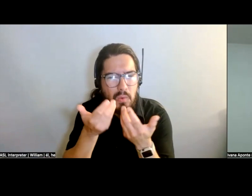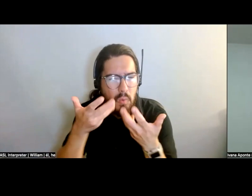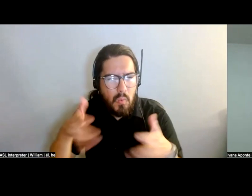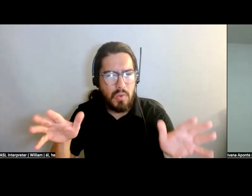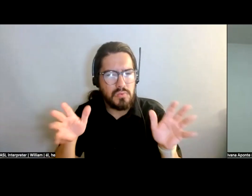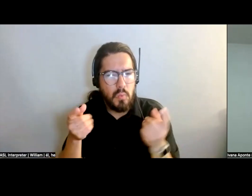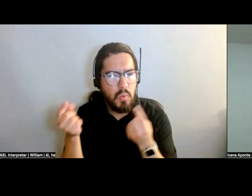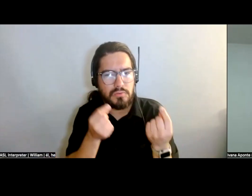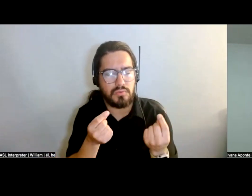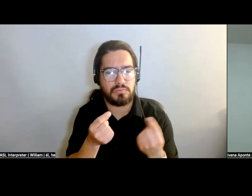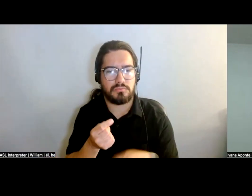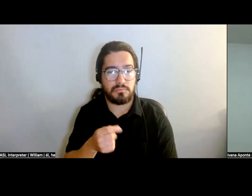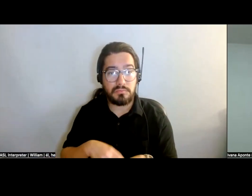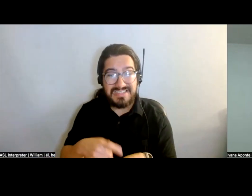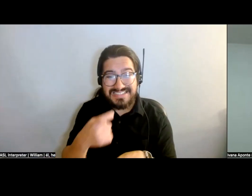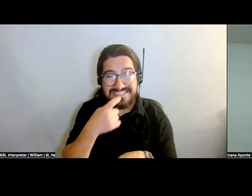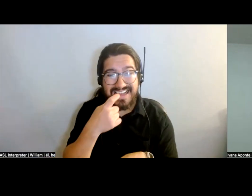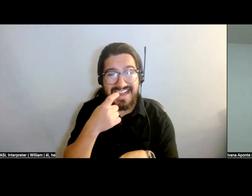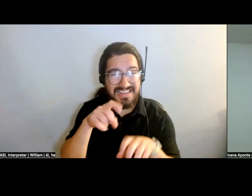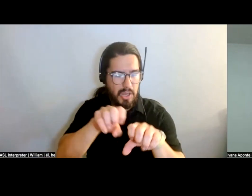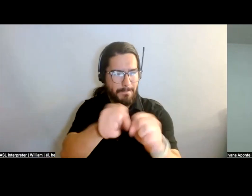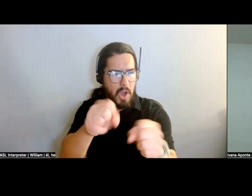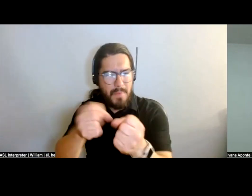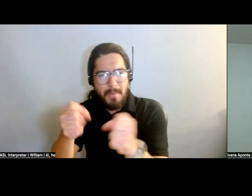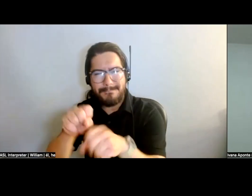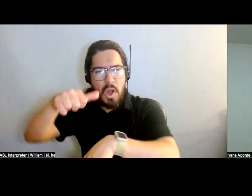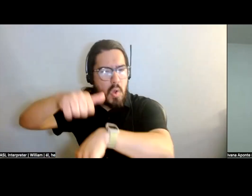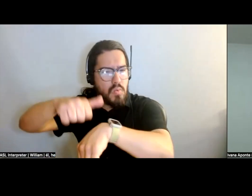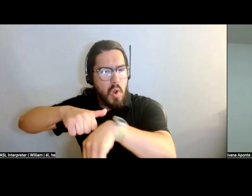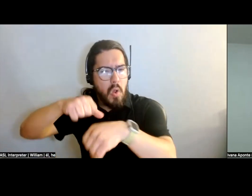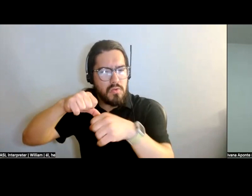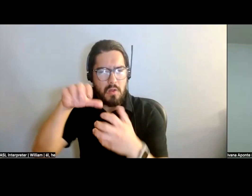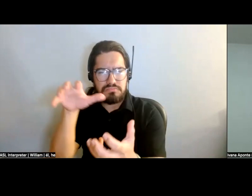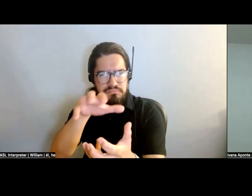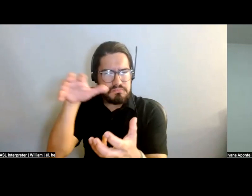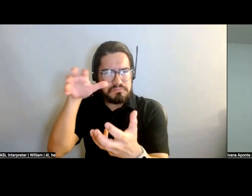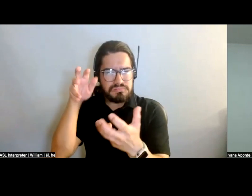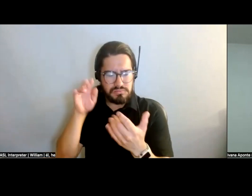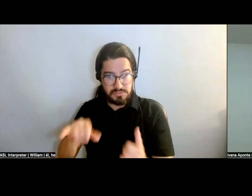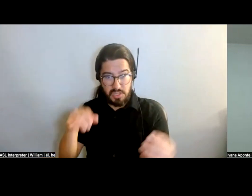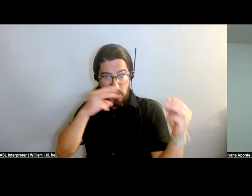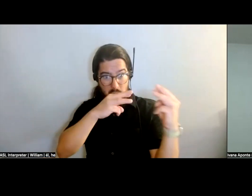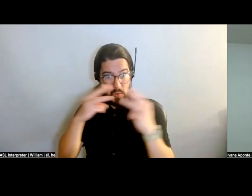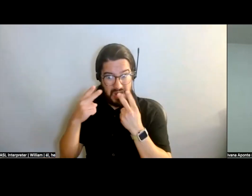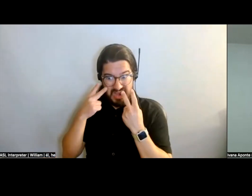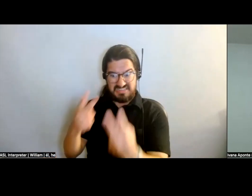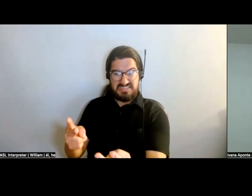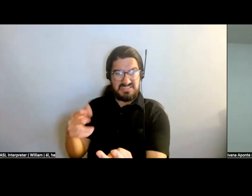rocas desfigurantes son de la escena de guerra Gases irritantes cuerpos magullados